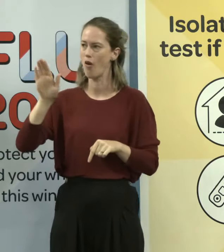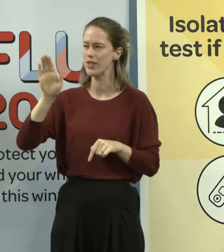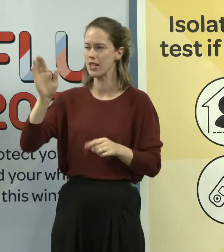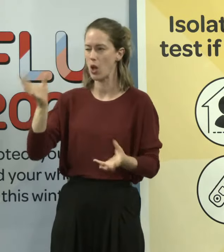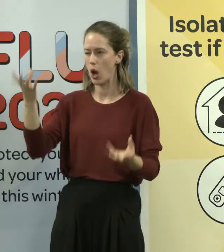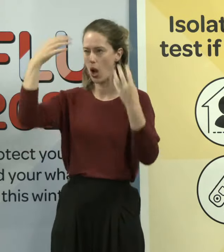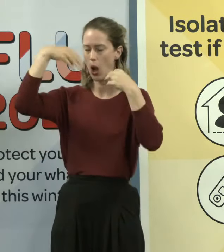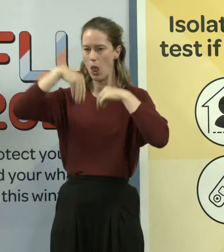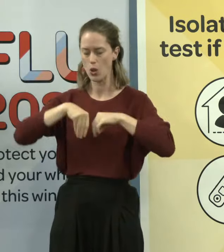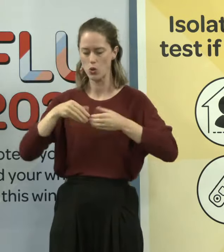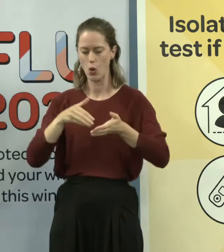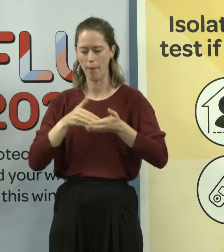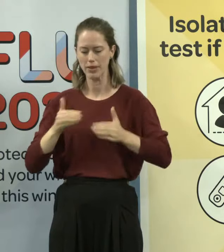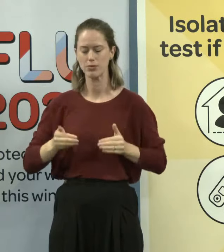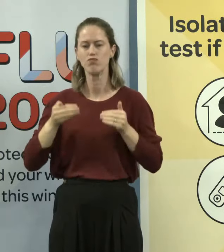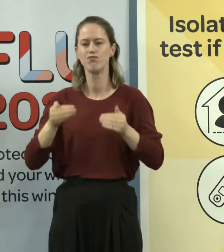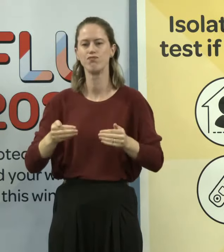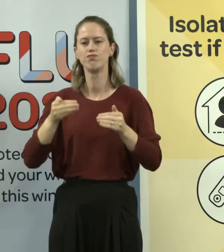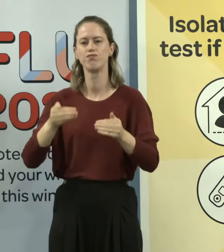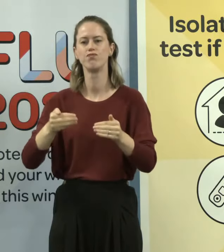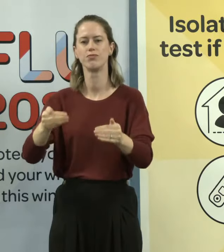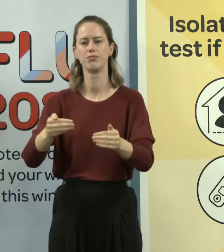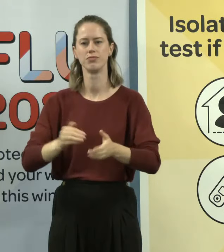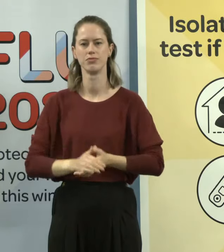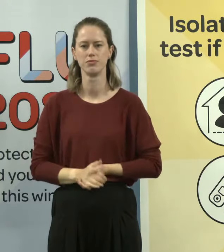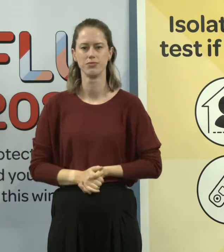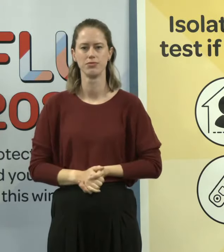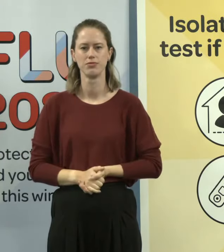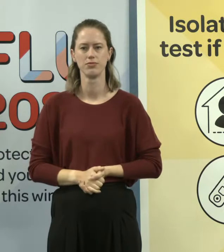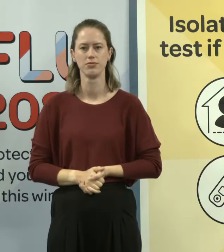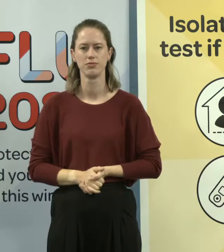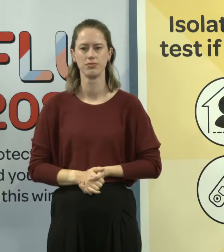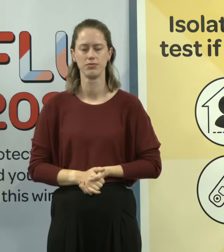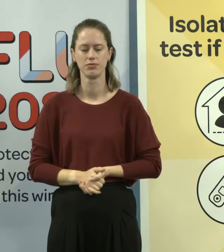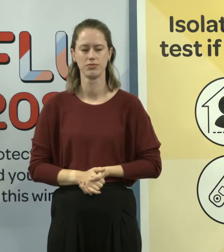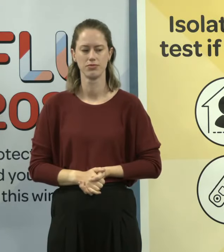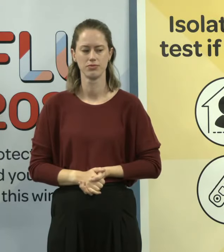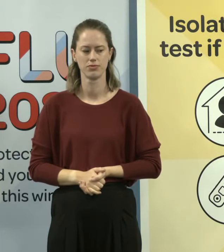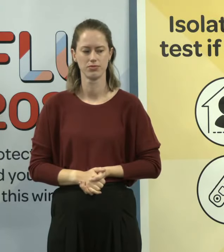whakapau kaha matou ki te whakamahi i te putaiao, nga